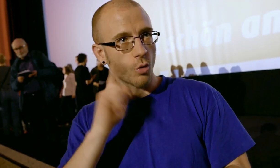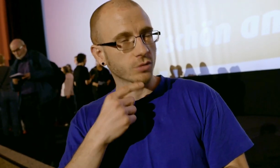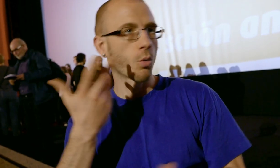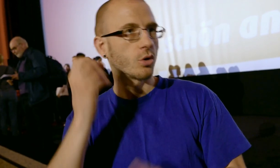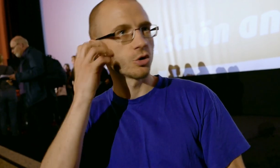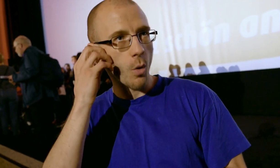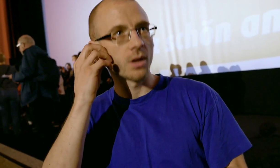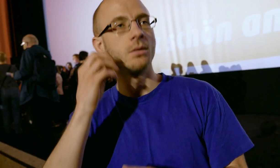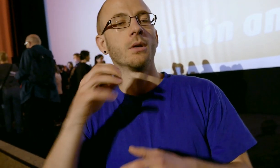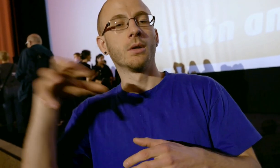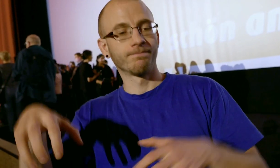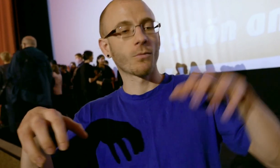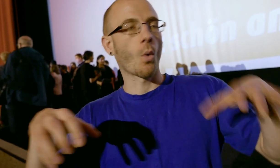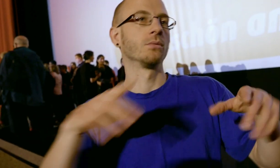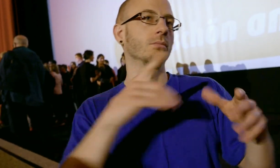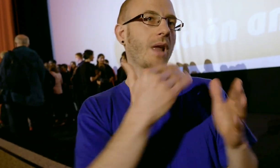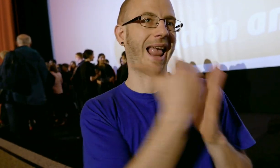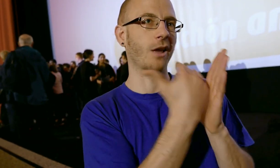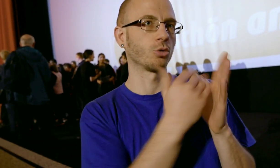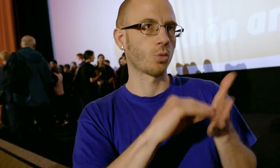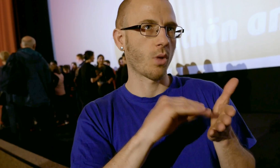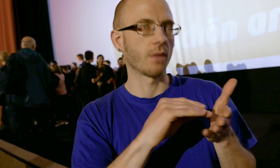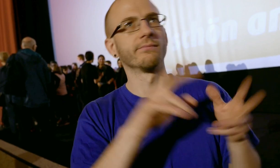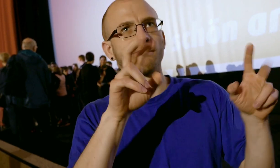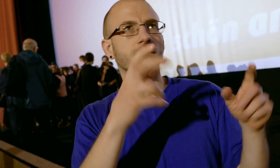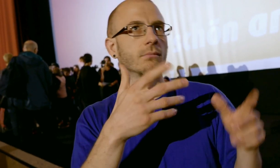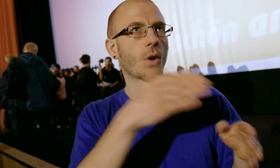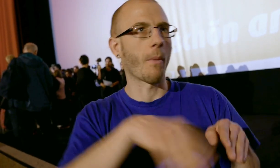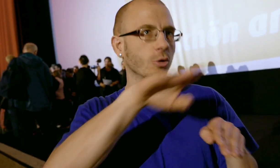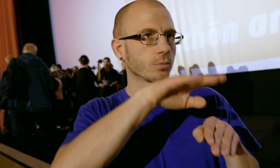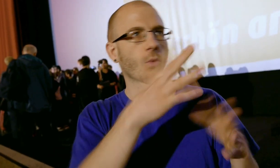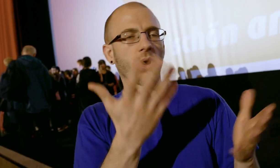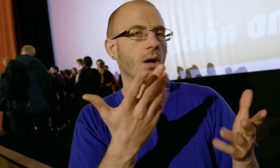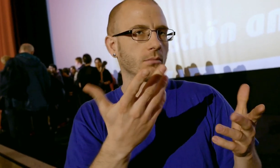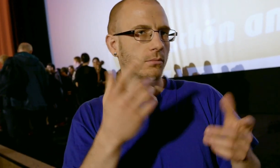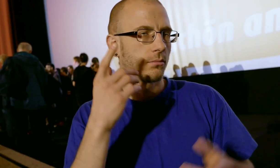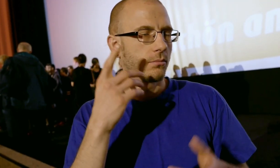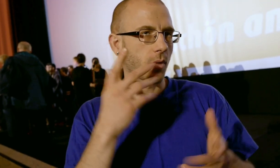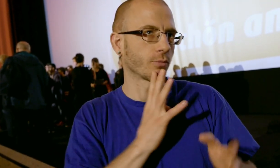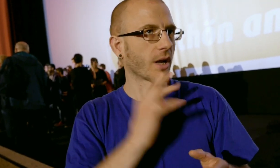Zum einen eine Gehörlosen- / Schwerhörigen-Schule und zum anderen eine normale Regelschule, mit sprechenden und hörenden Schülern.